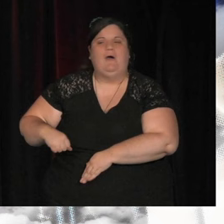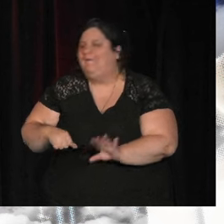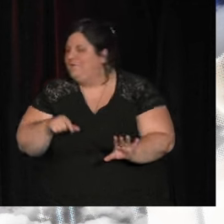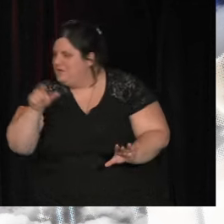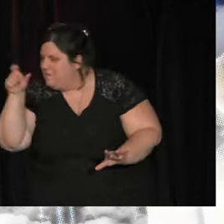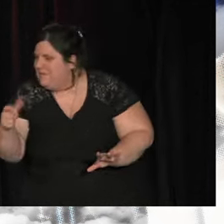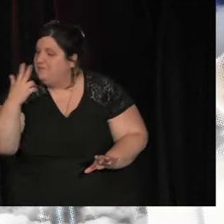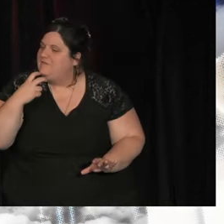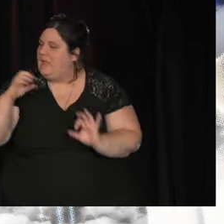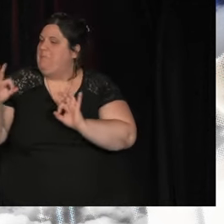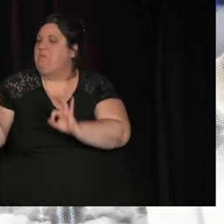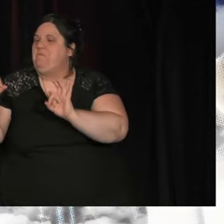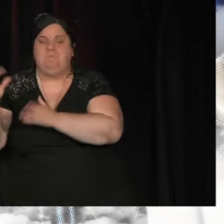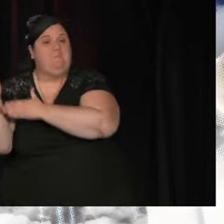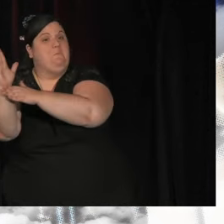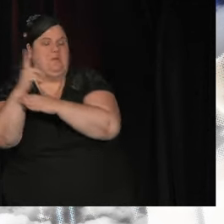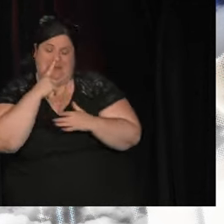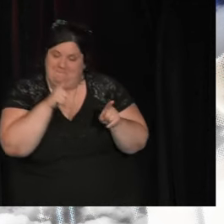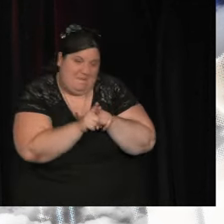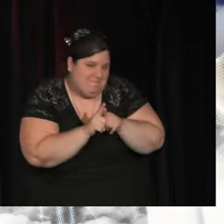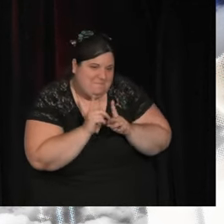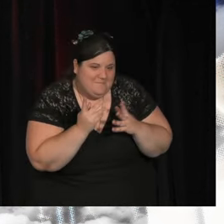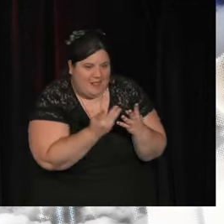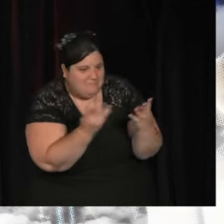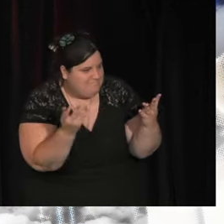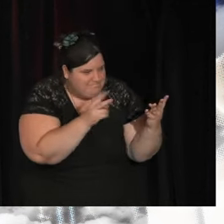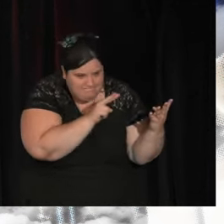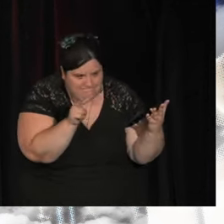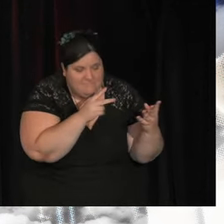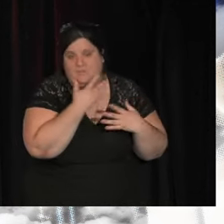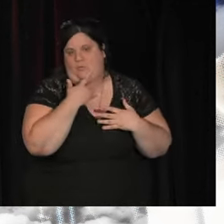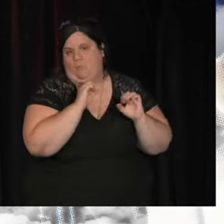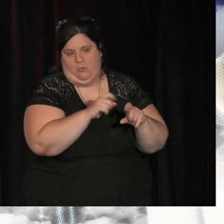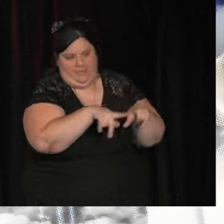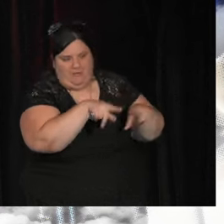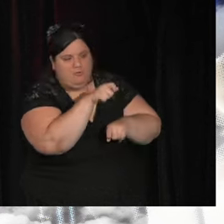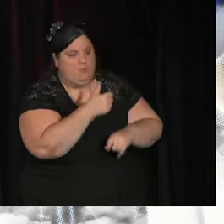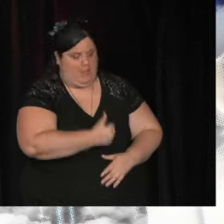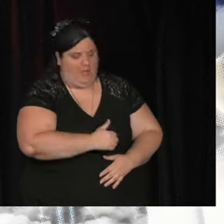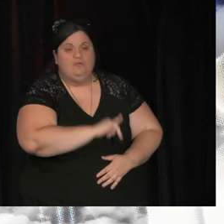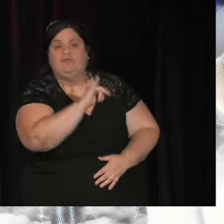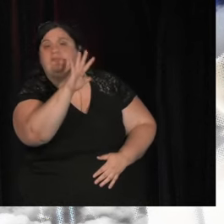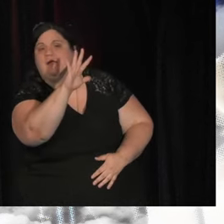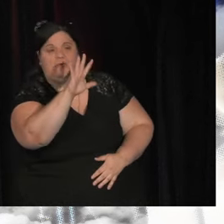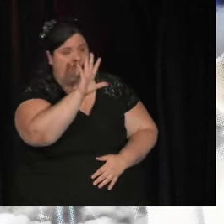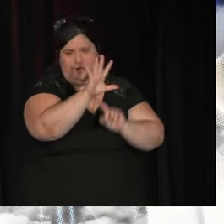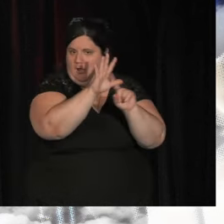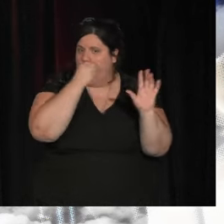C'est un peu ça, tu donnes un bon point. Et tu pouvais avoir un score entre un et cinq et plus tu te rapproches de cinq, plus tu es un joueur qui a reçu beaucoup de votes. Un bon citoyen d'honneur.